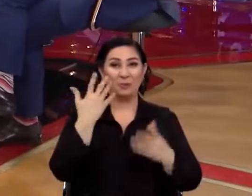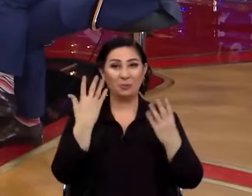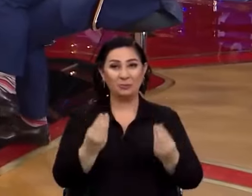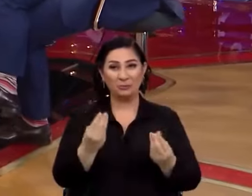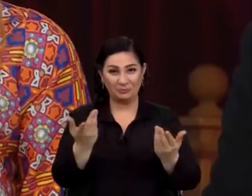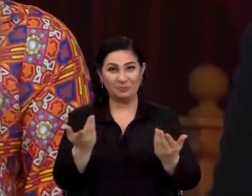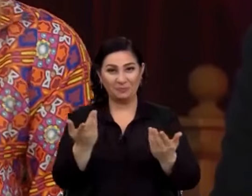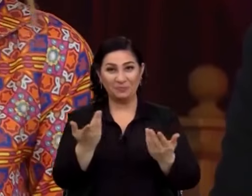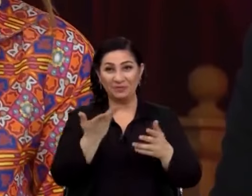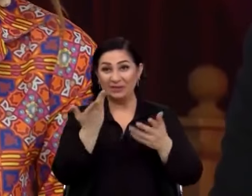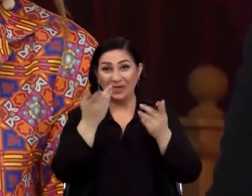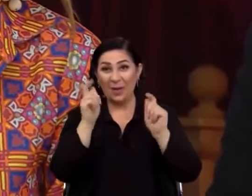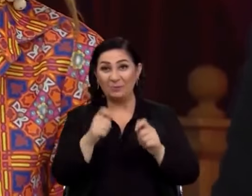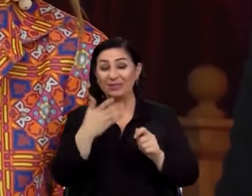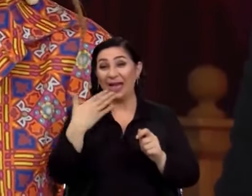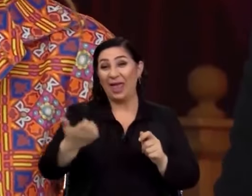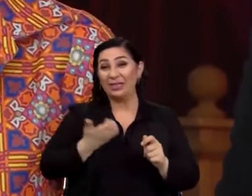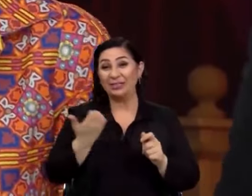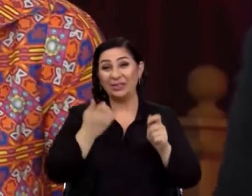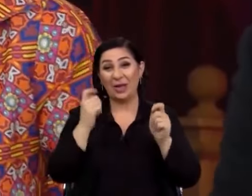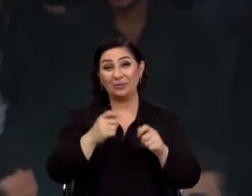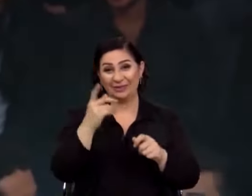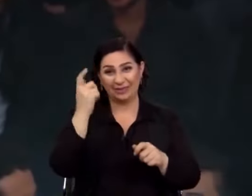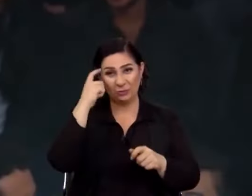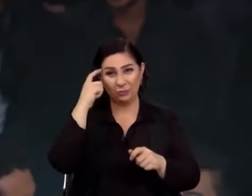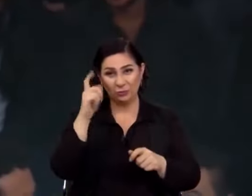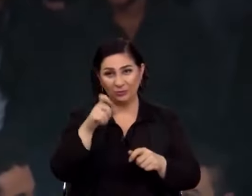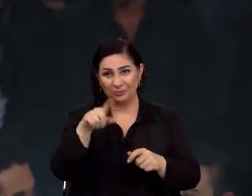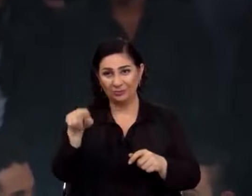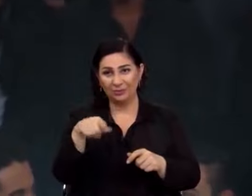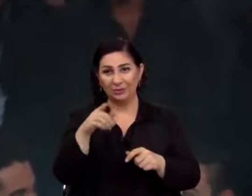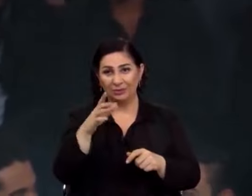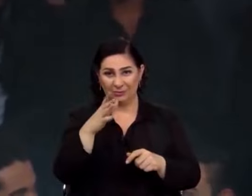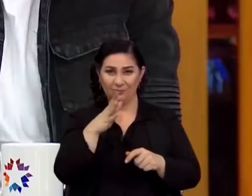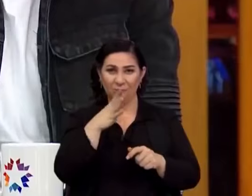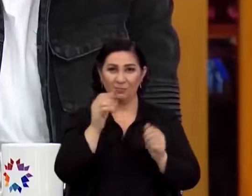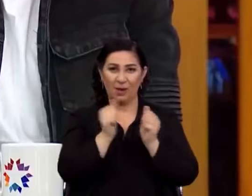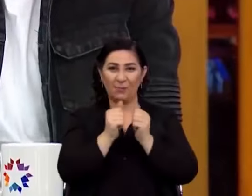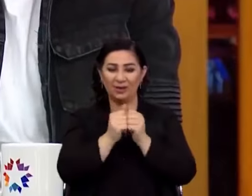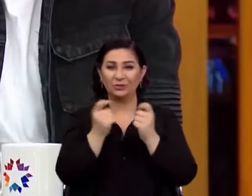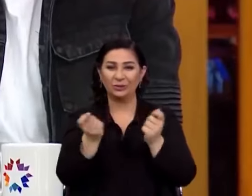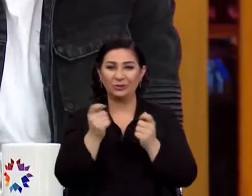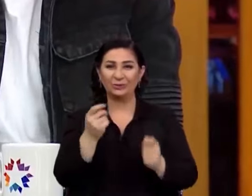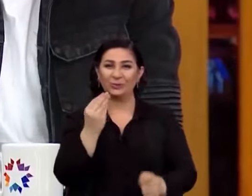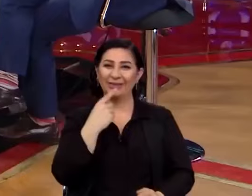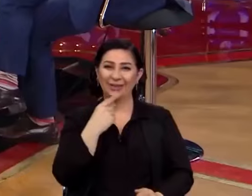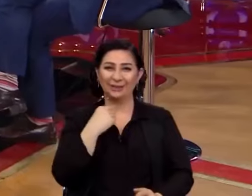mi gıkı görünüyoruz değ çok tatlı bir adam Peki şimdi